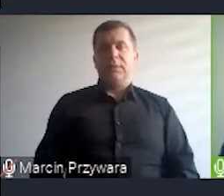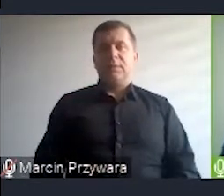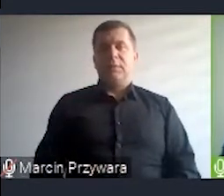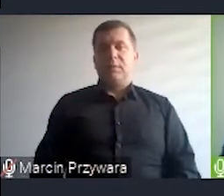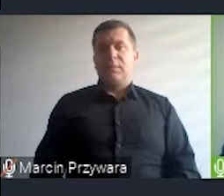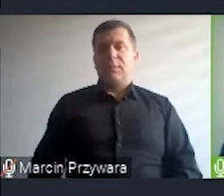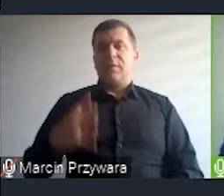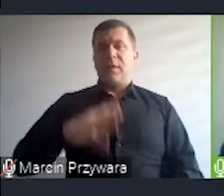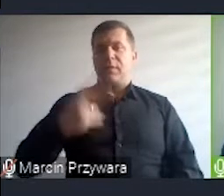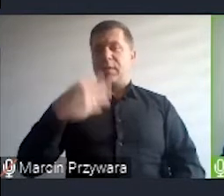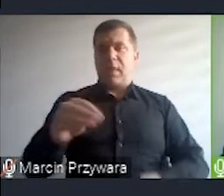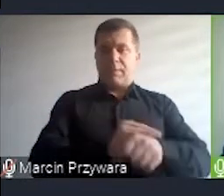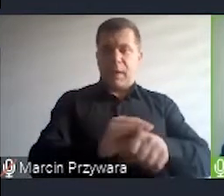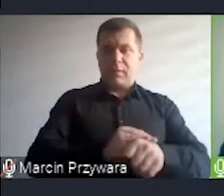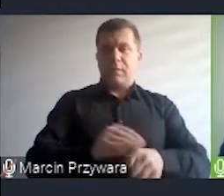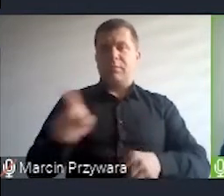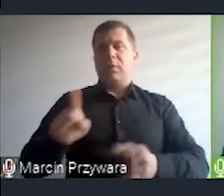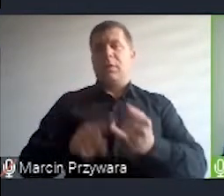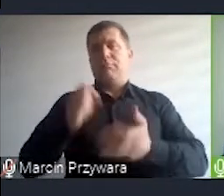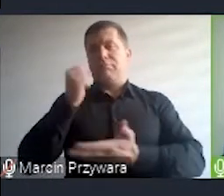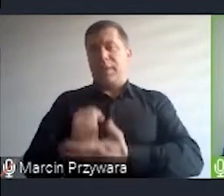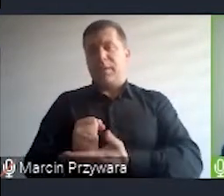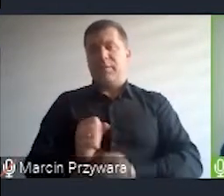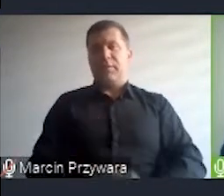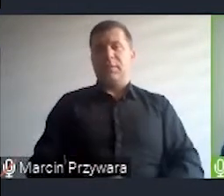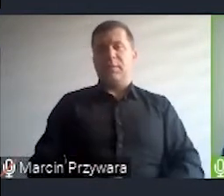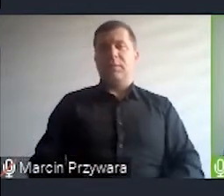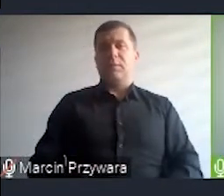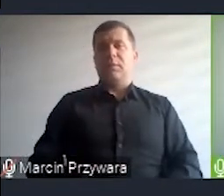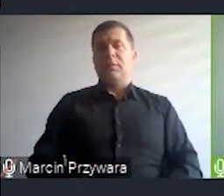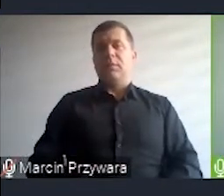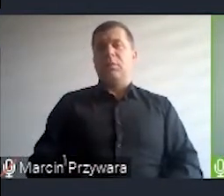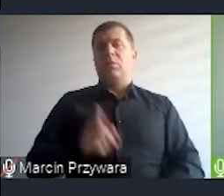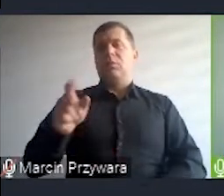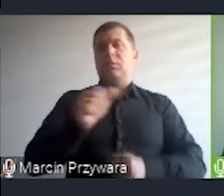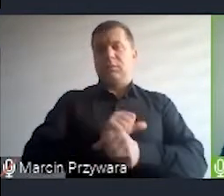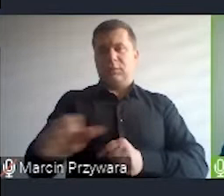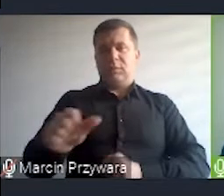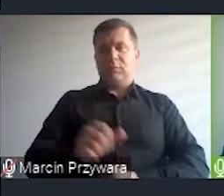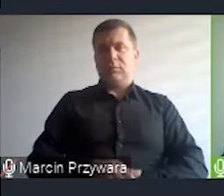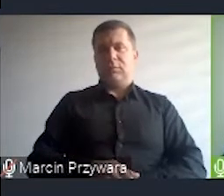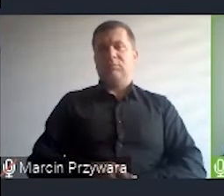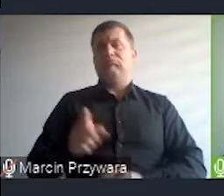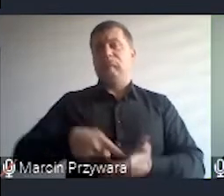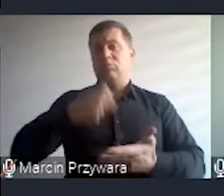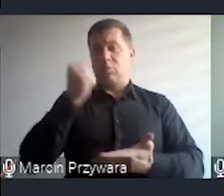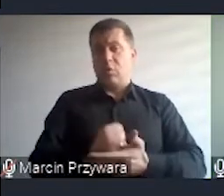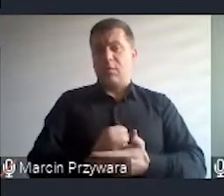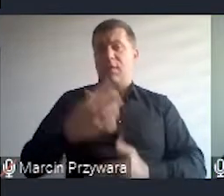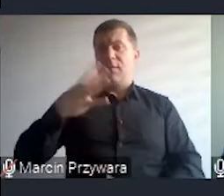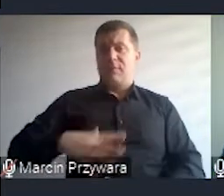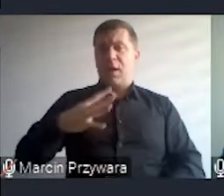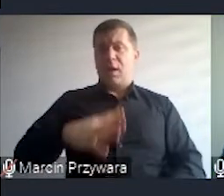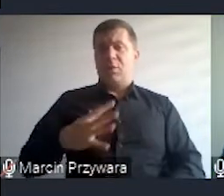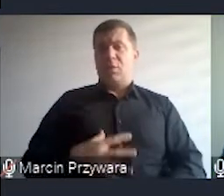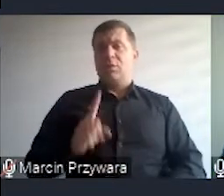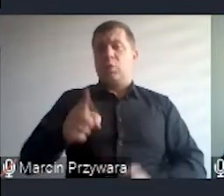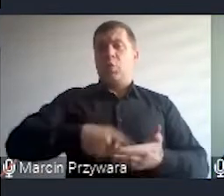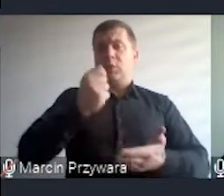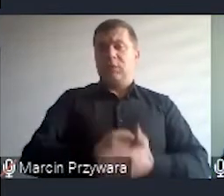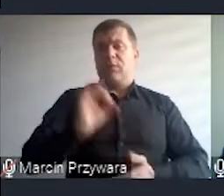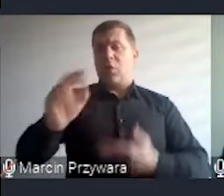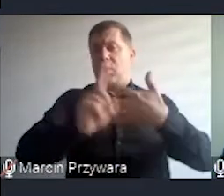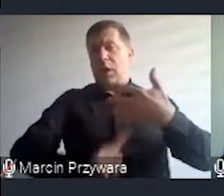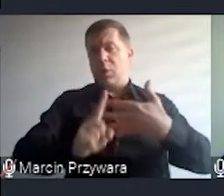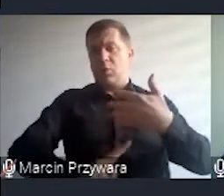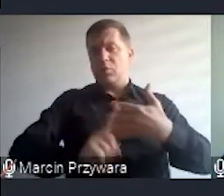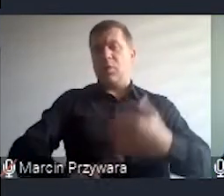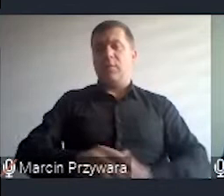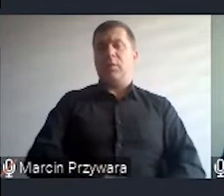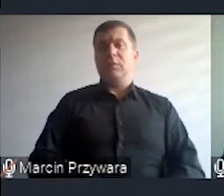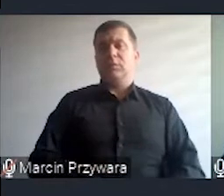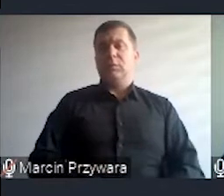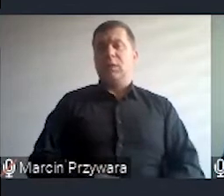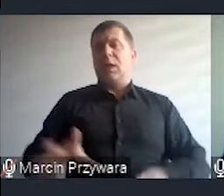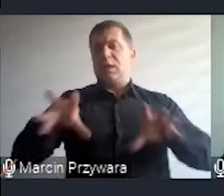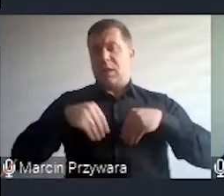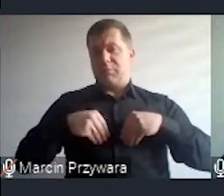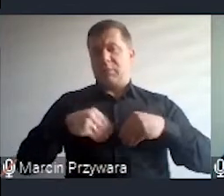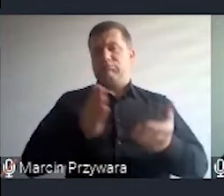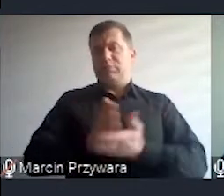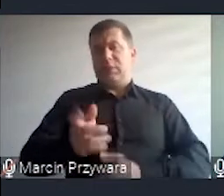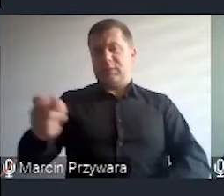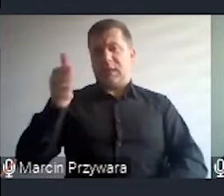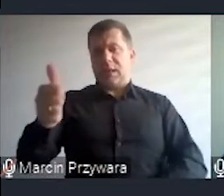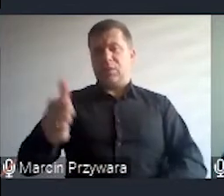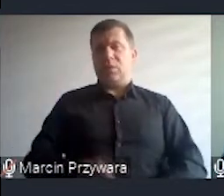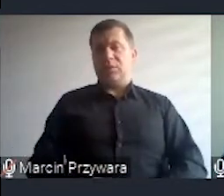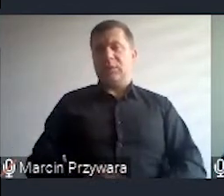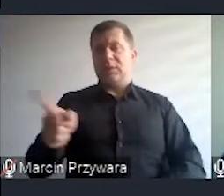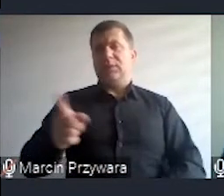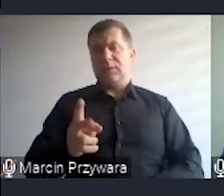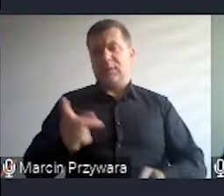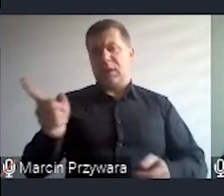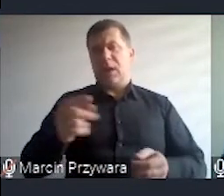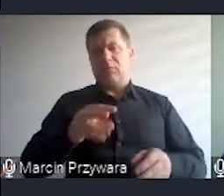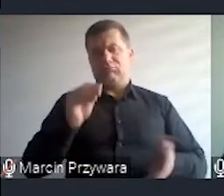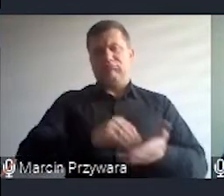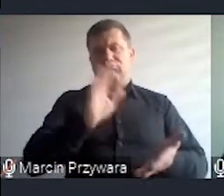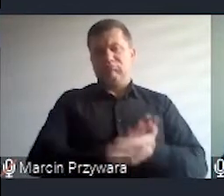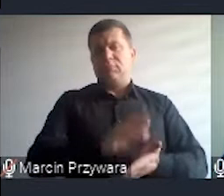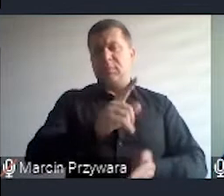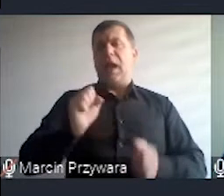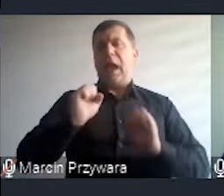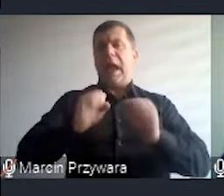Wartości niematerialne i prawne to są znowu wartości z ustawy o rachunkowości nabyte przez jednostkę zaliczane do aktywów trwałych.